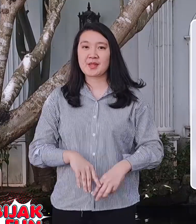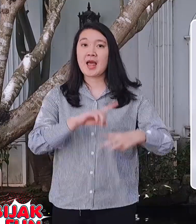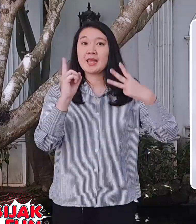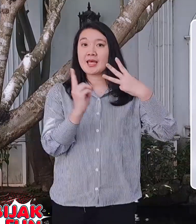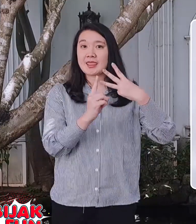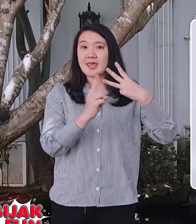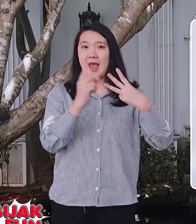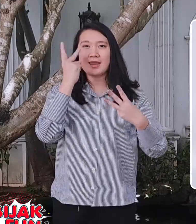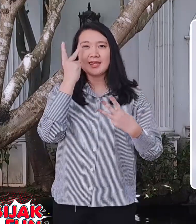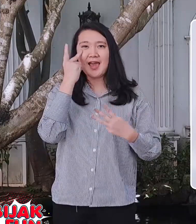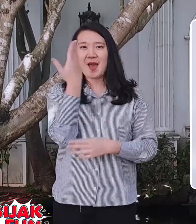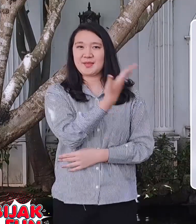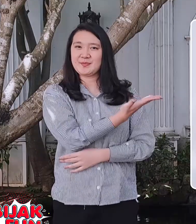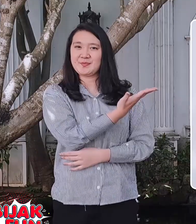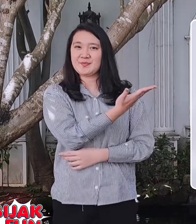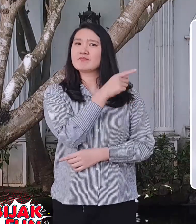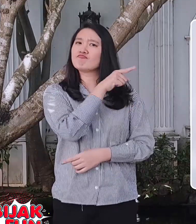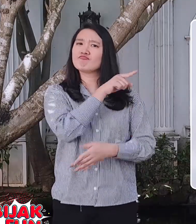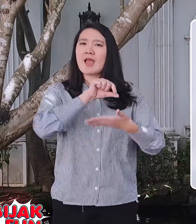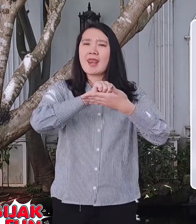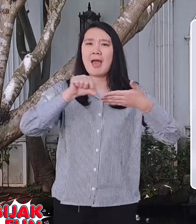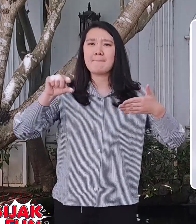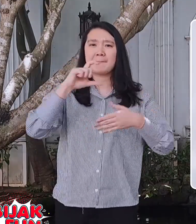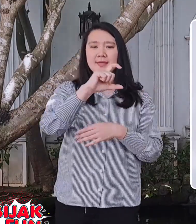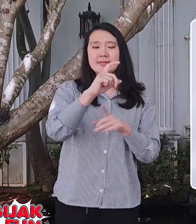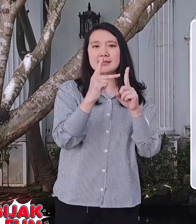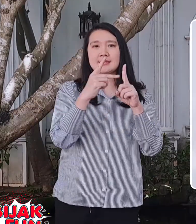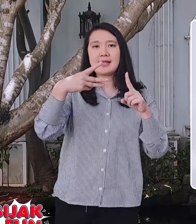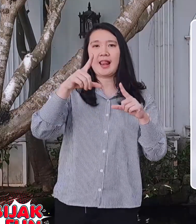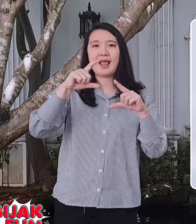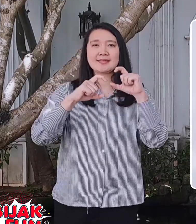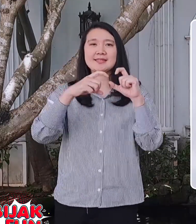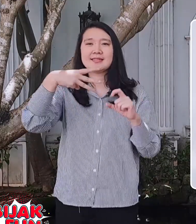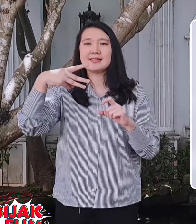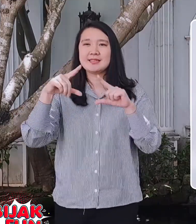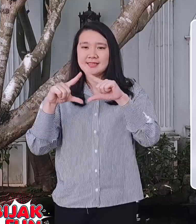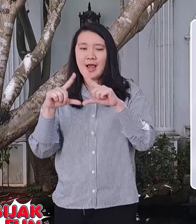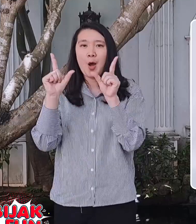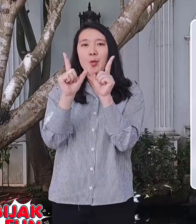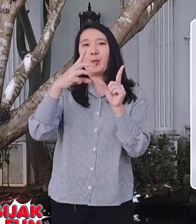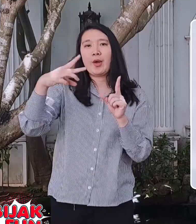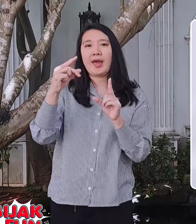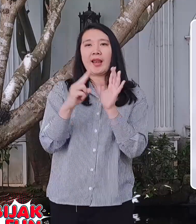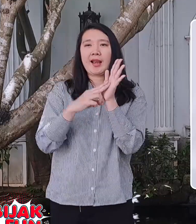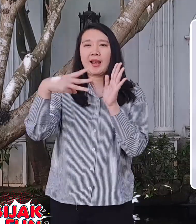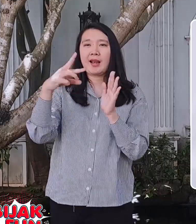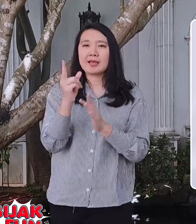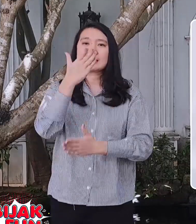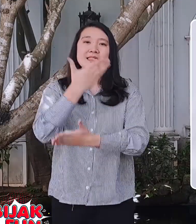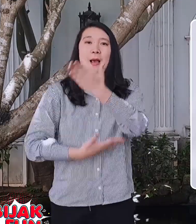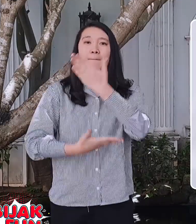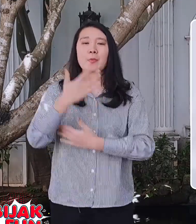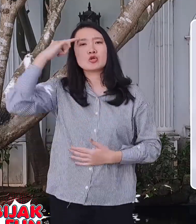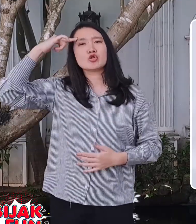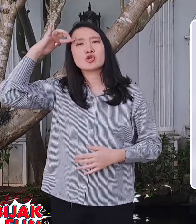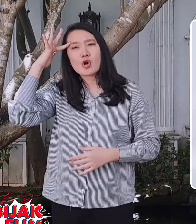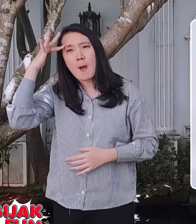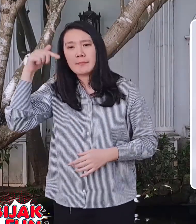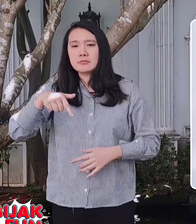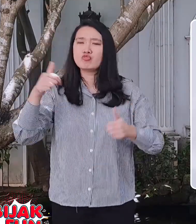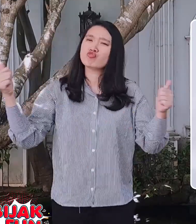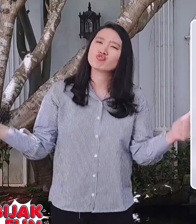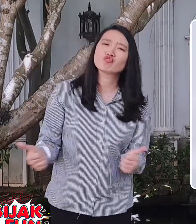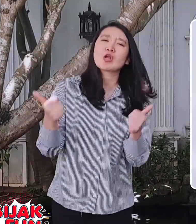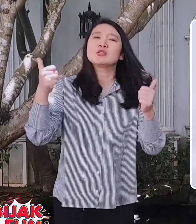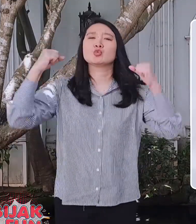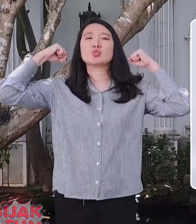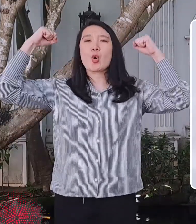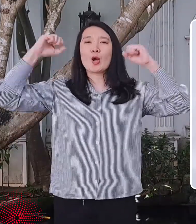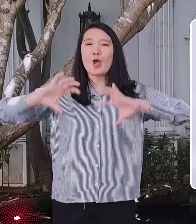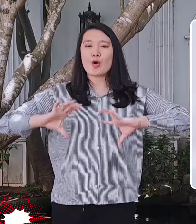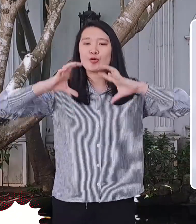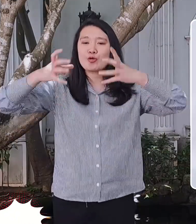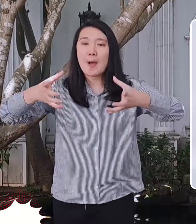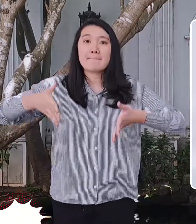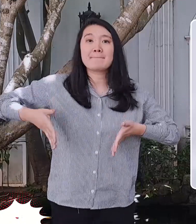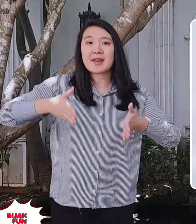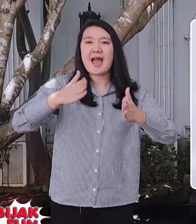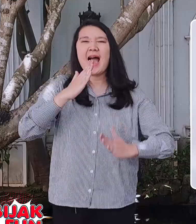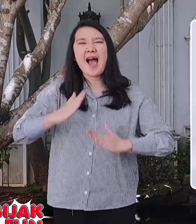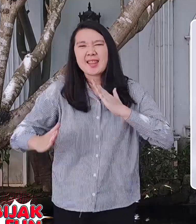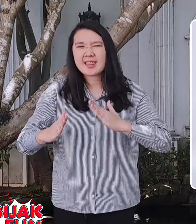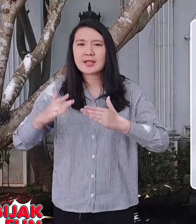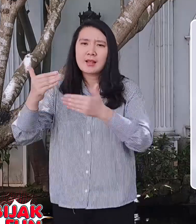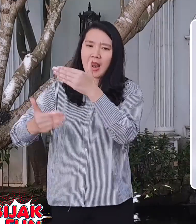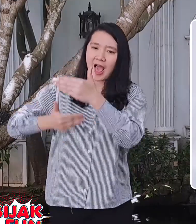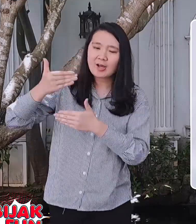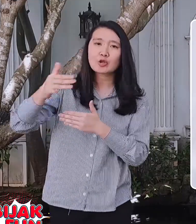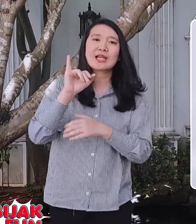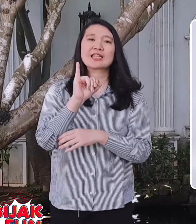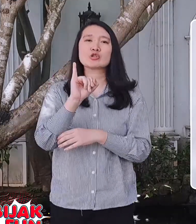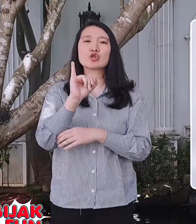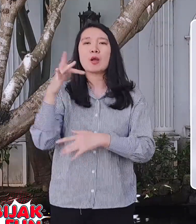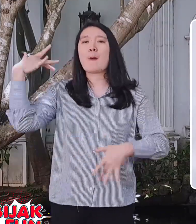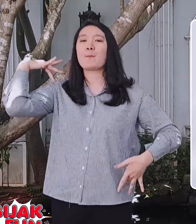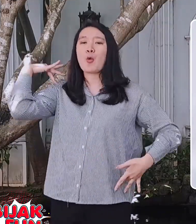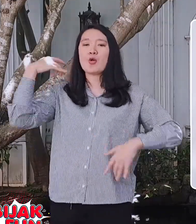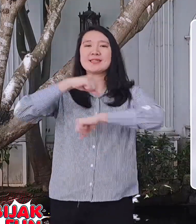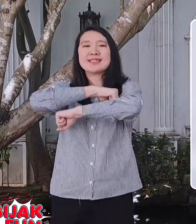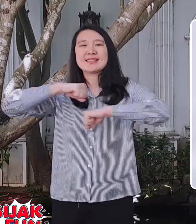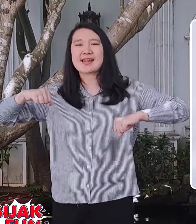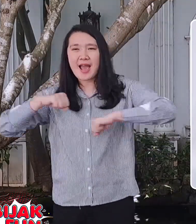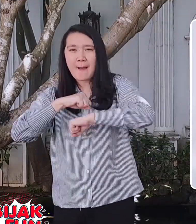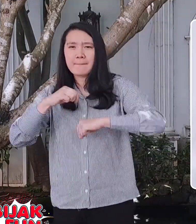3. Chelsea Werner, Disabilitas Down Syndrome ini sukses juara dunia di bidang atletik dan berlanjut di industri model senam,